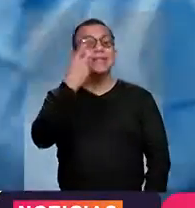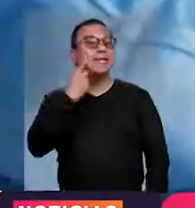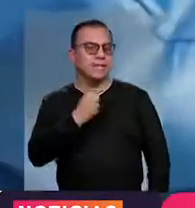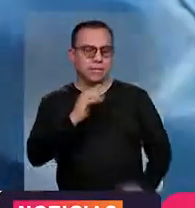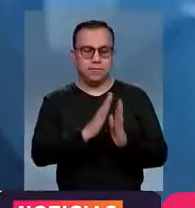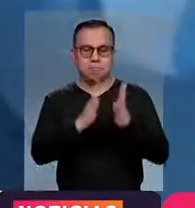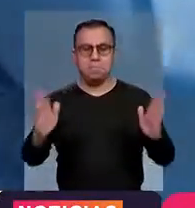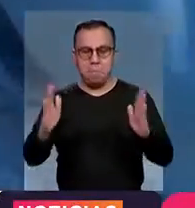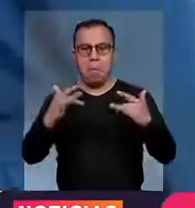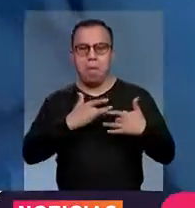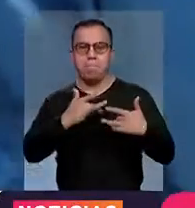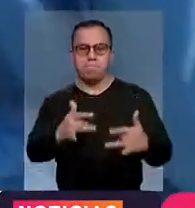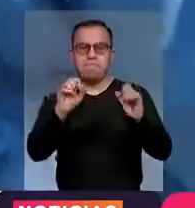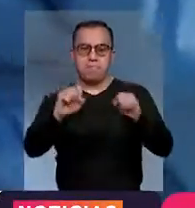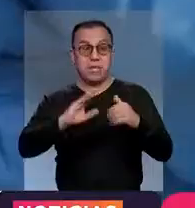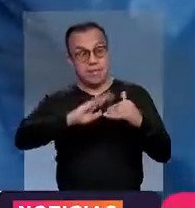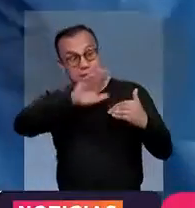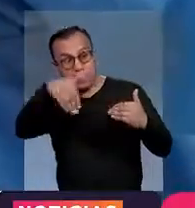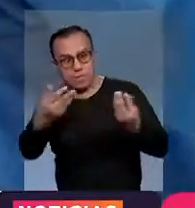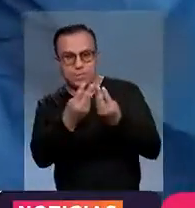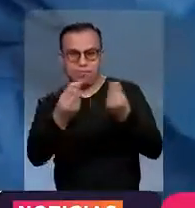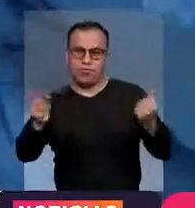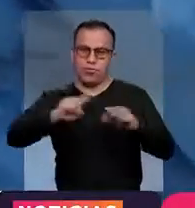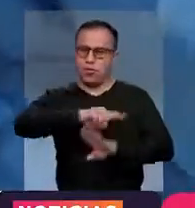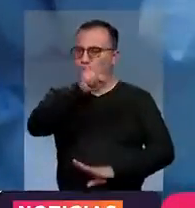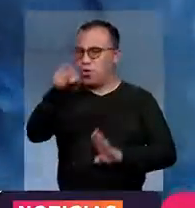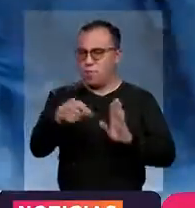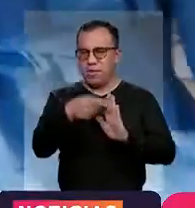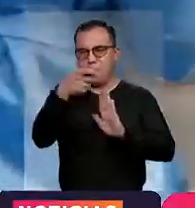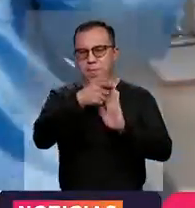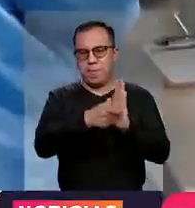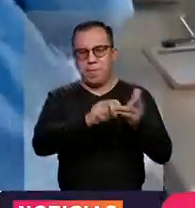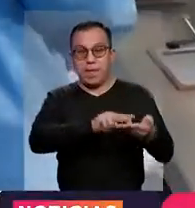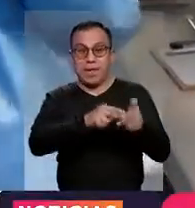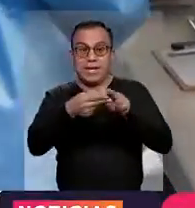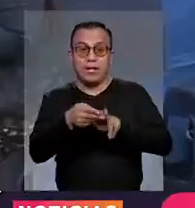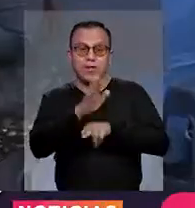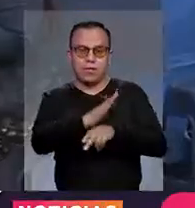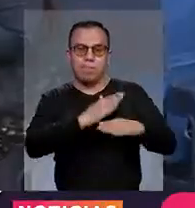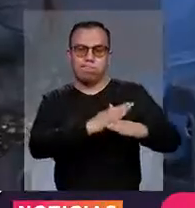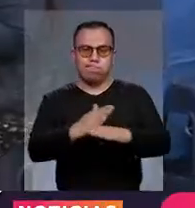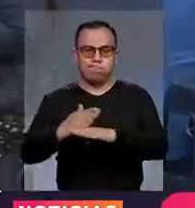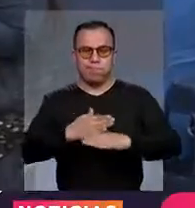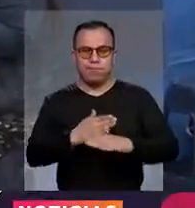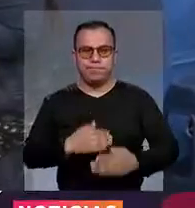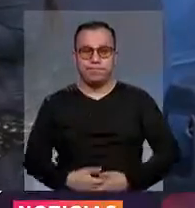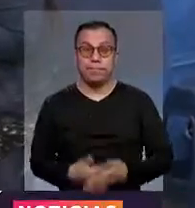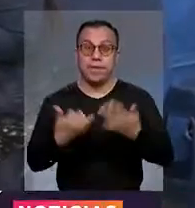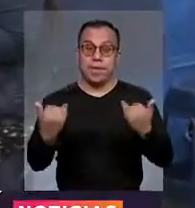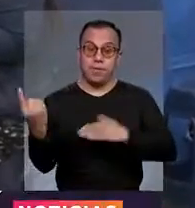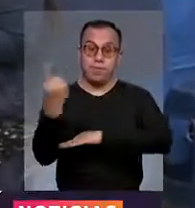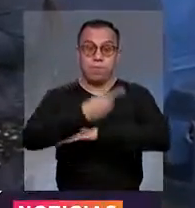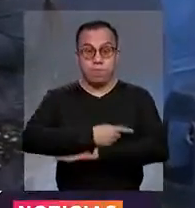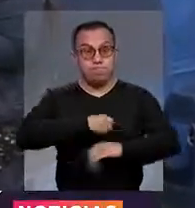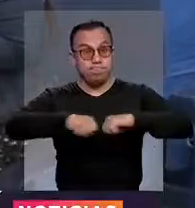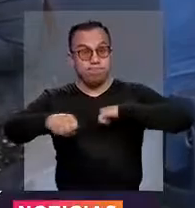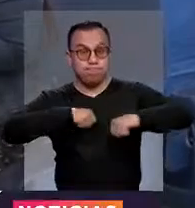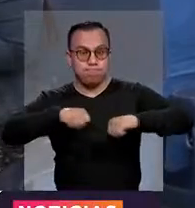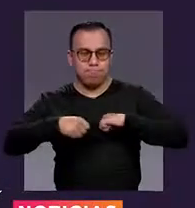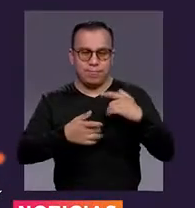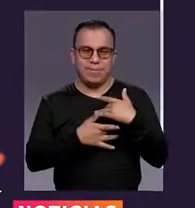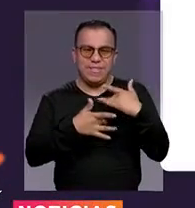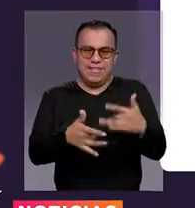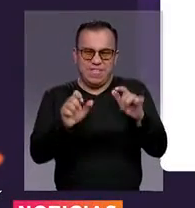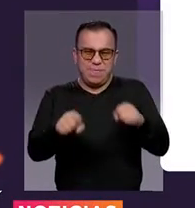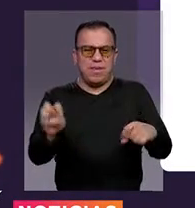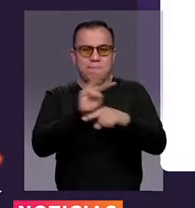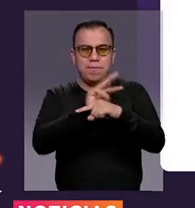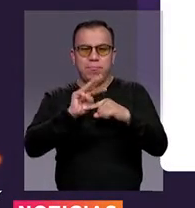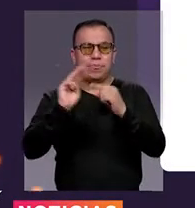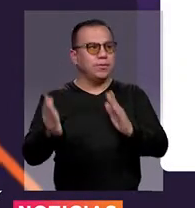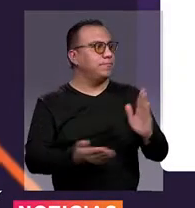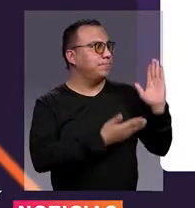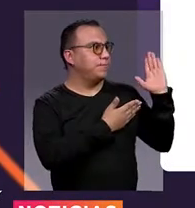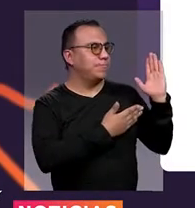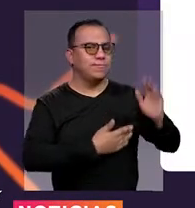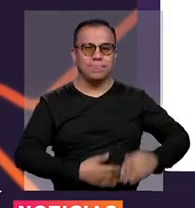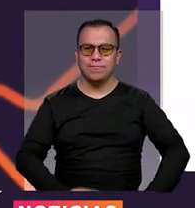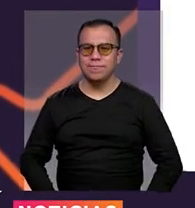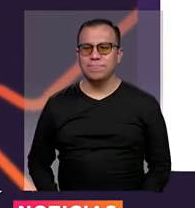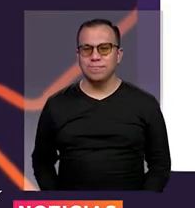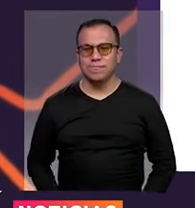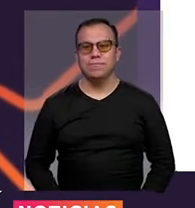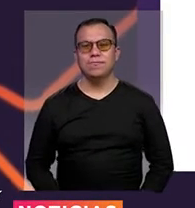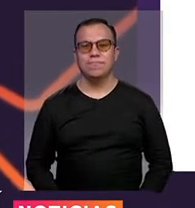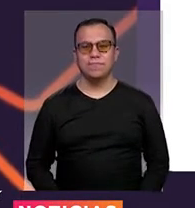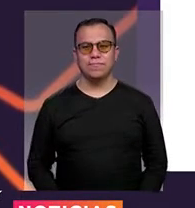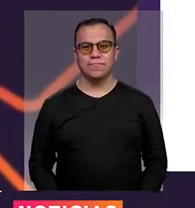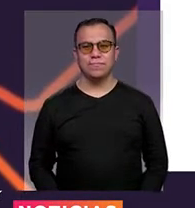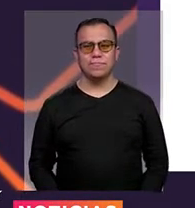DíAS DESPUéS DE SUPERAR LOS